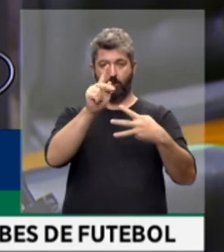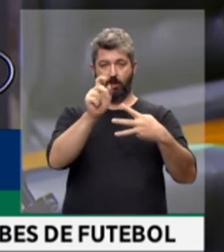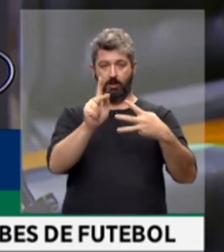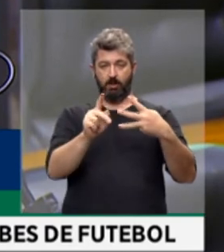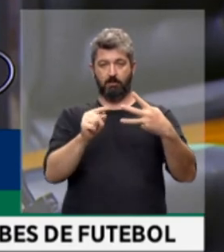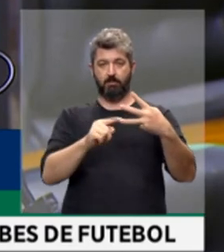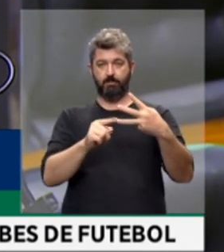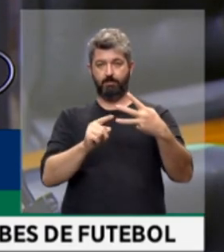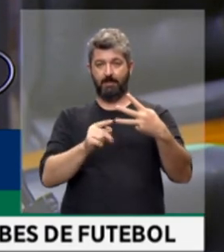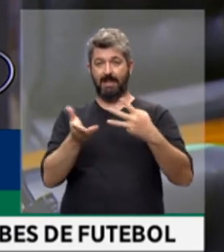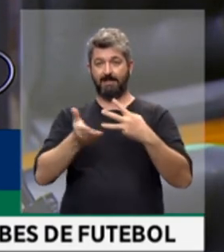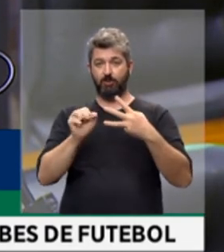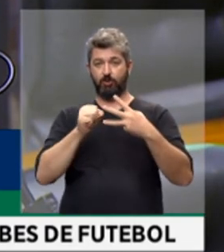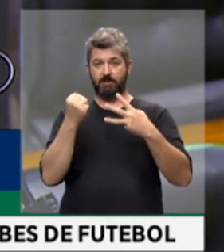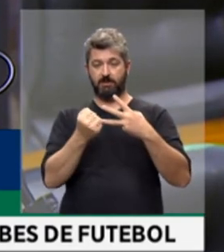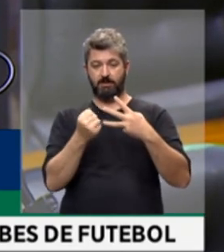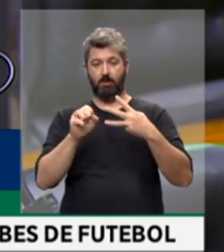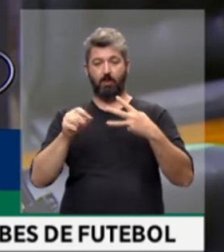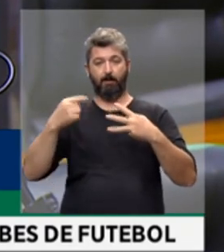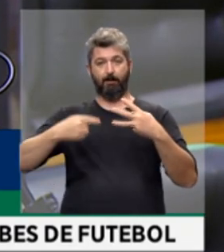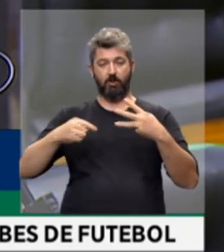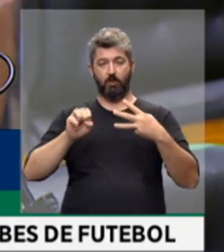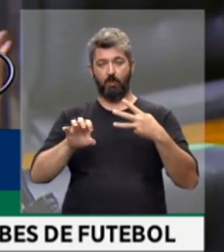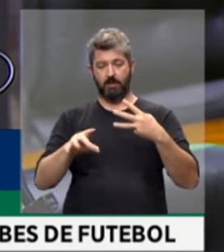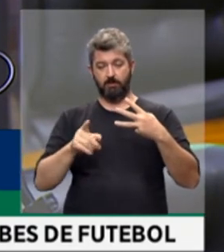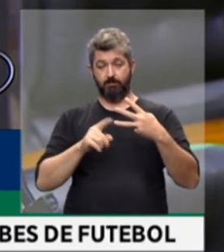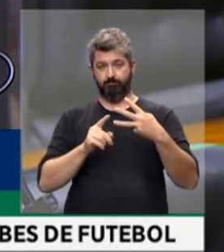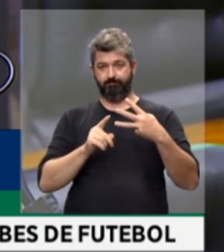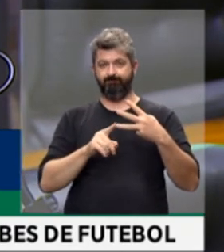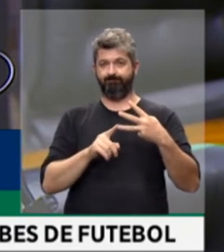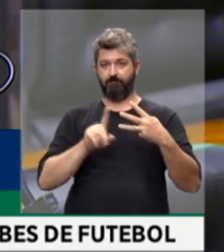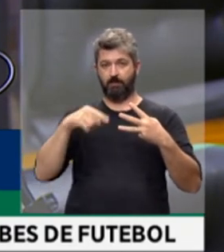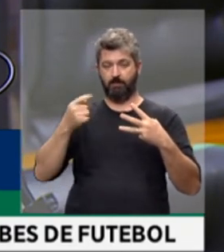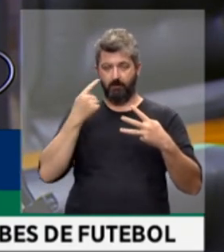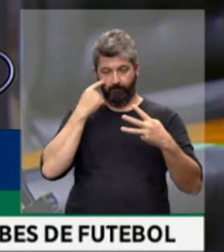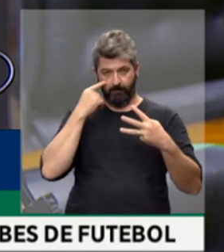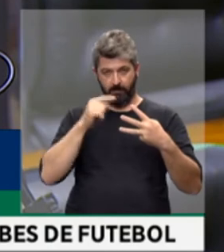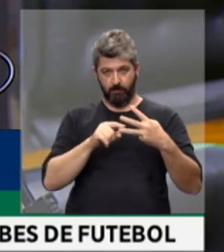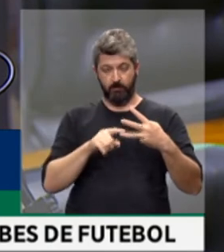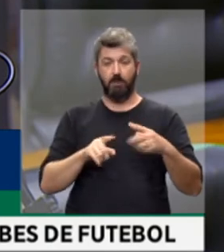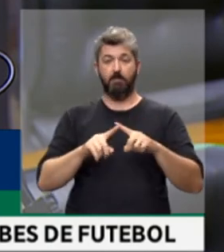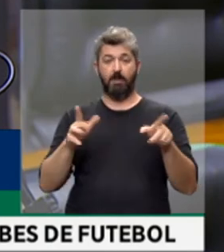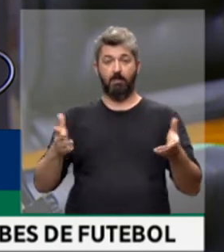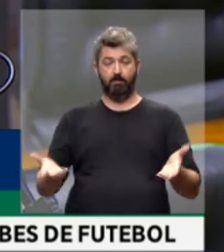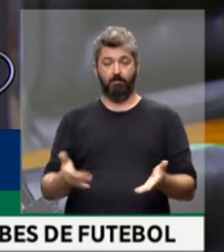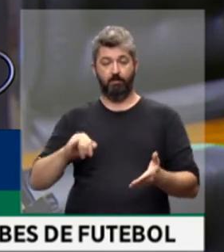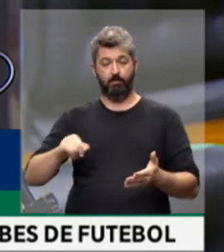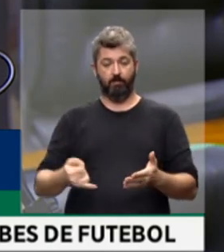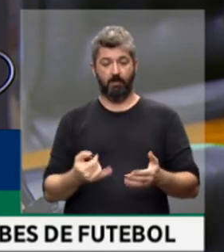VOTA O SOLIDARIEDADE? [DEPUTADO]: -- [DEPUTADO]:-- [PRESIDENTE]: COMO